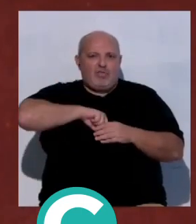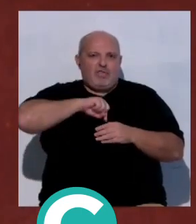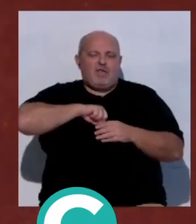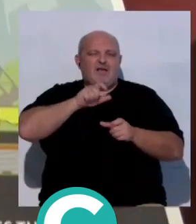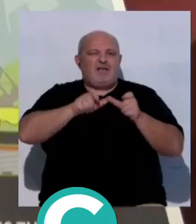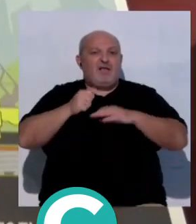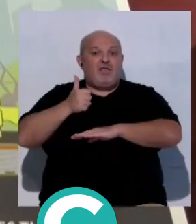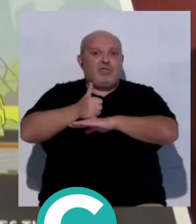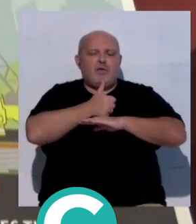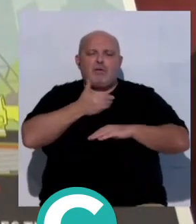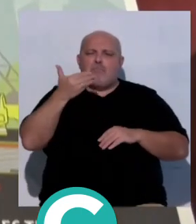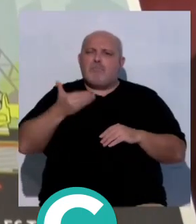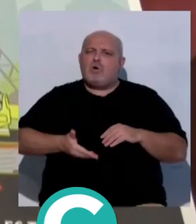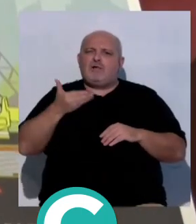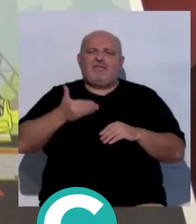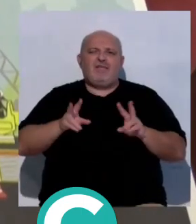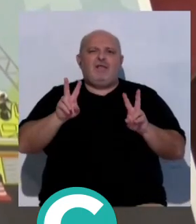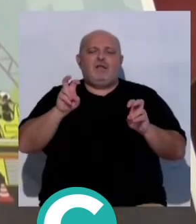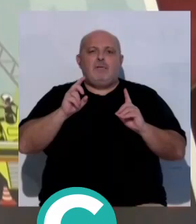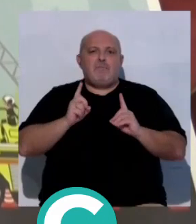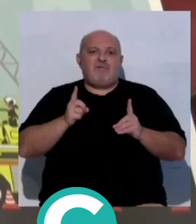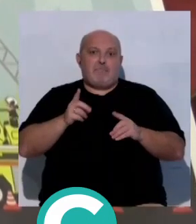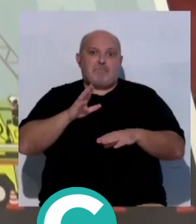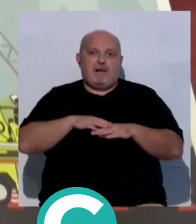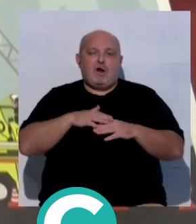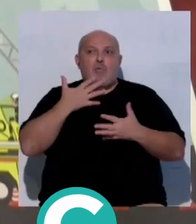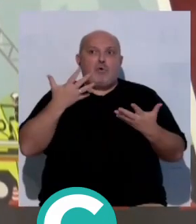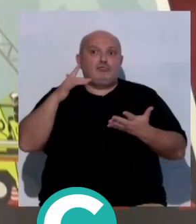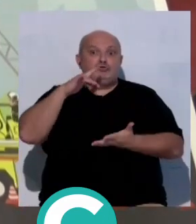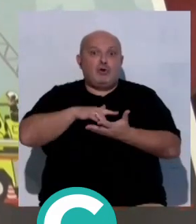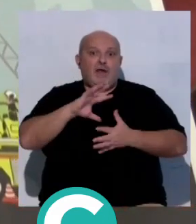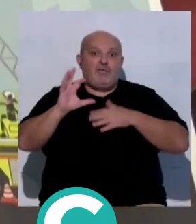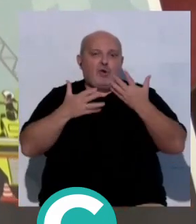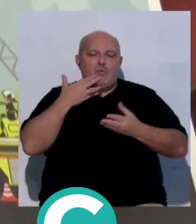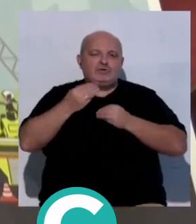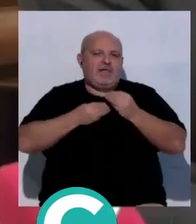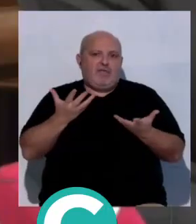ciudadanía de la importancia no solo de prevenir sino de cómo actuar en caso de incendio nosotros